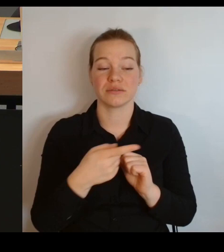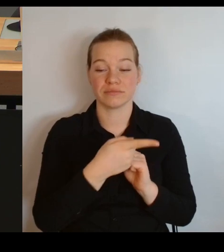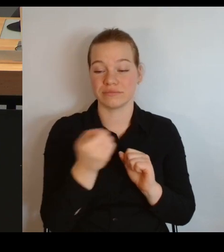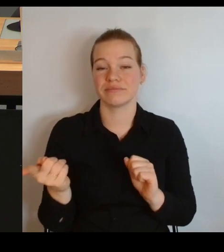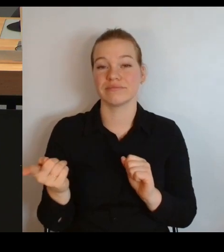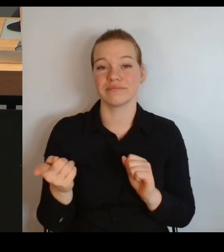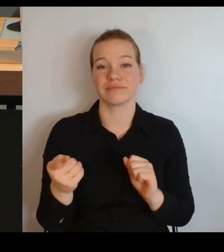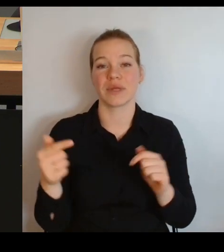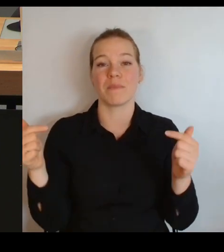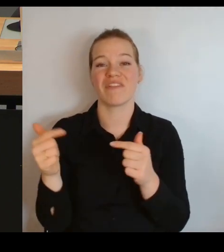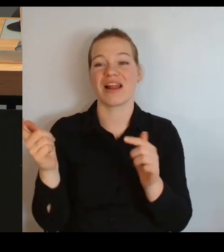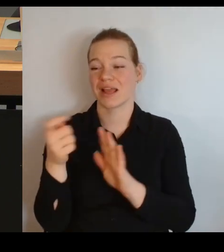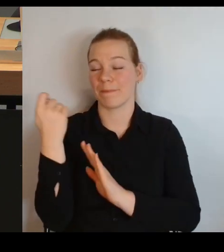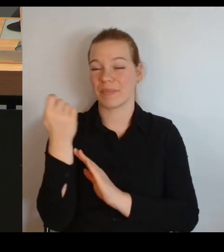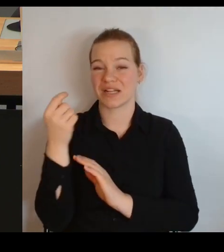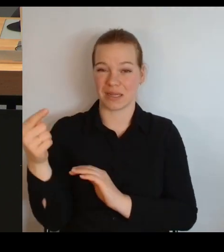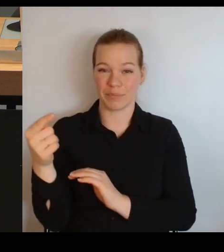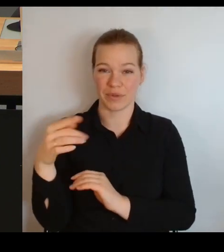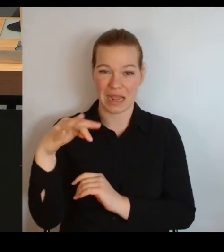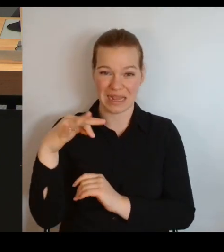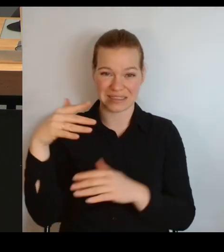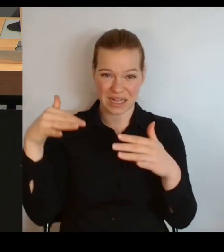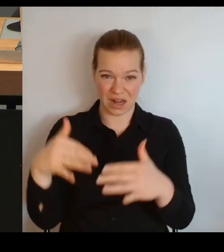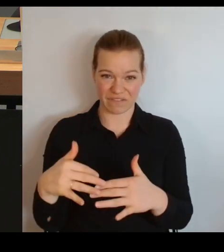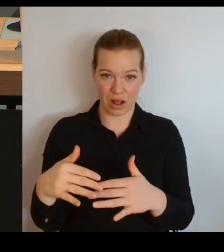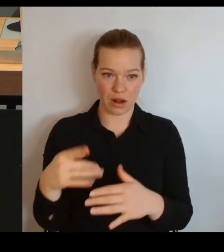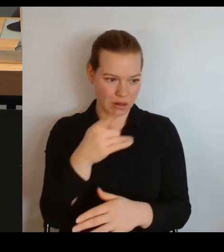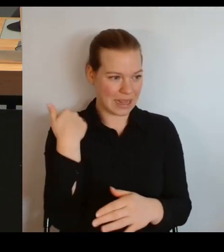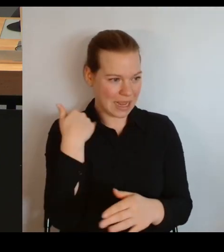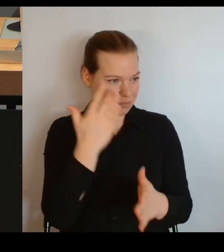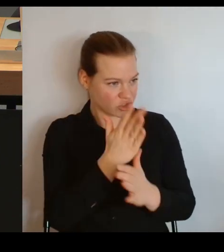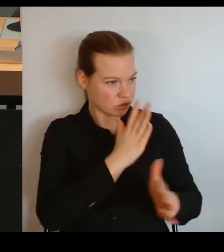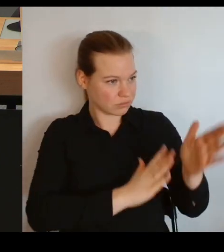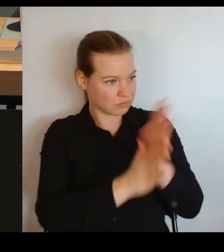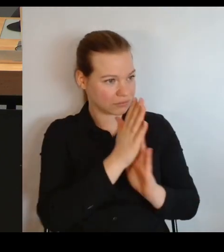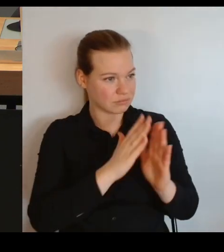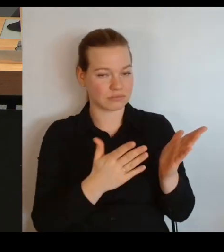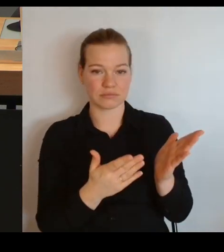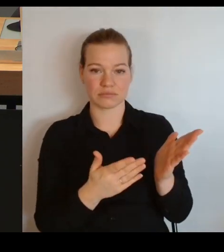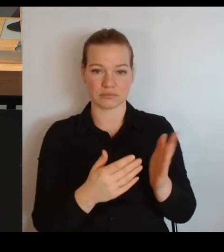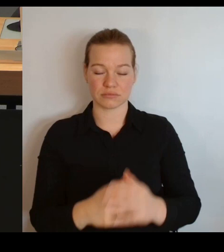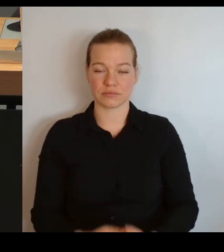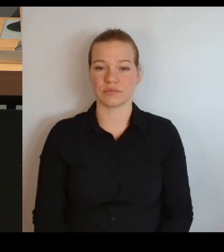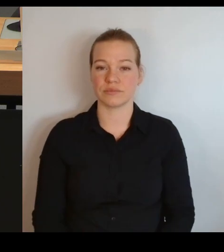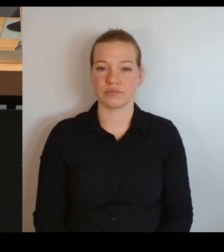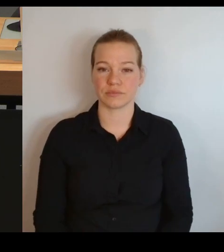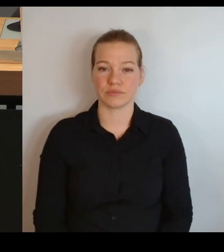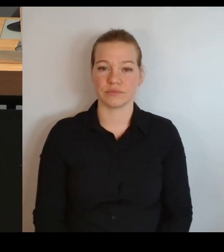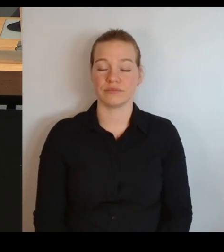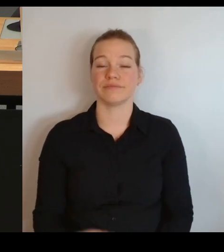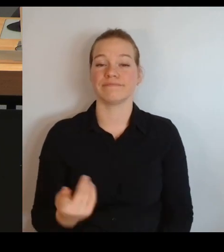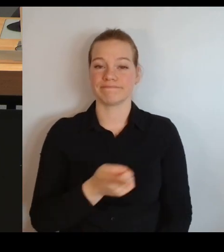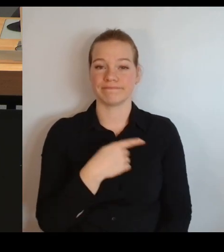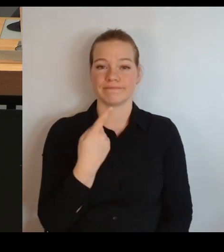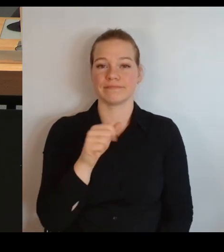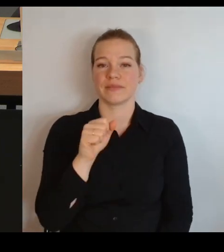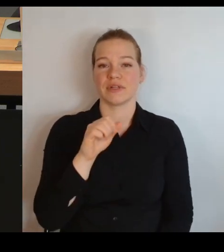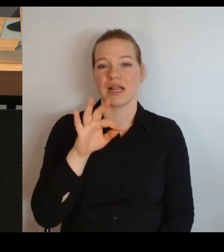Damit eines klar ist Für die AfD Fraktion ist jeder Einzelfall zulasten eines Patienten oder eines ambulanten